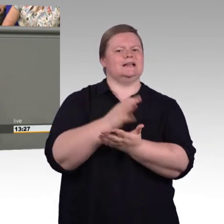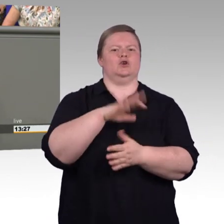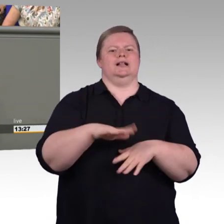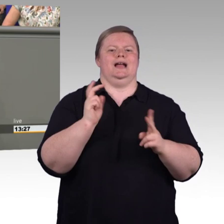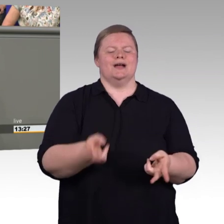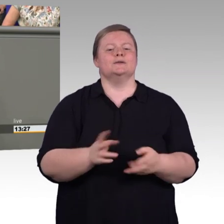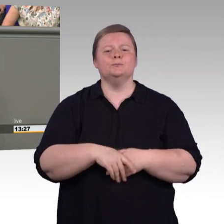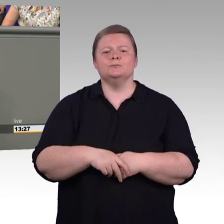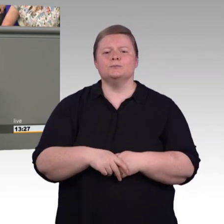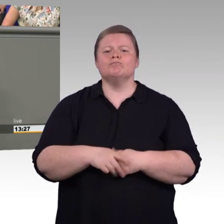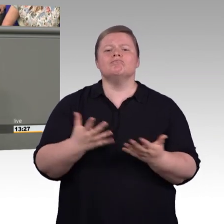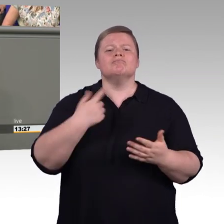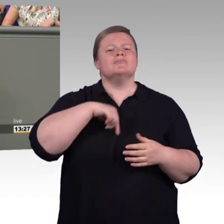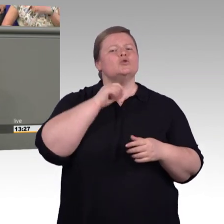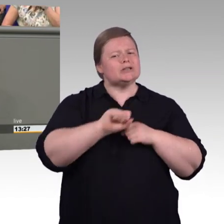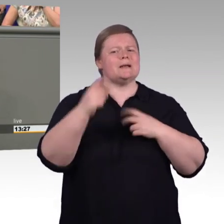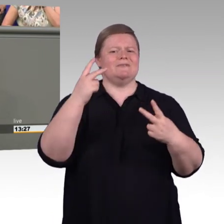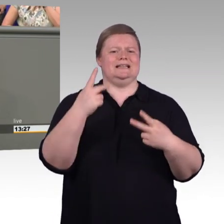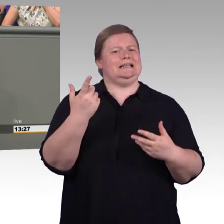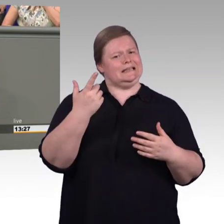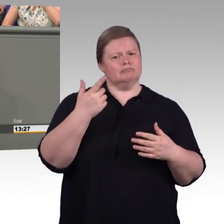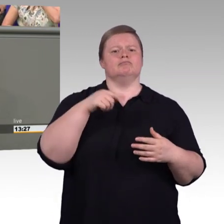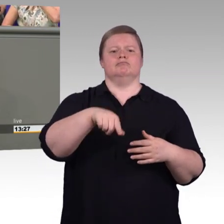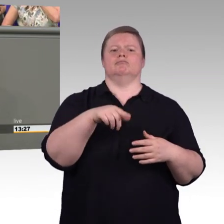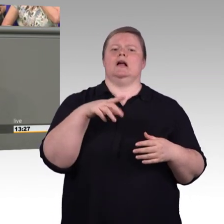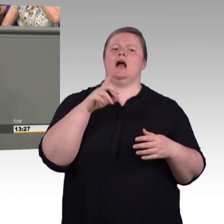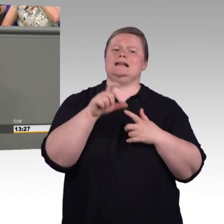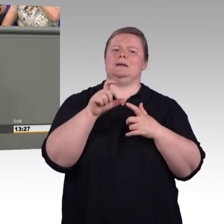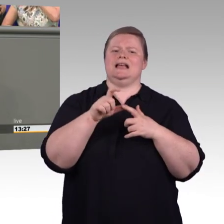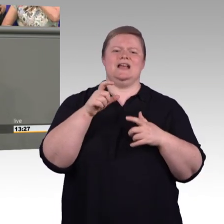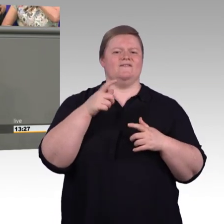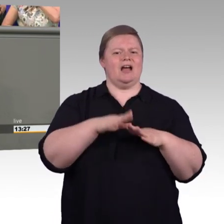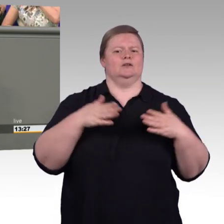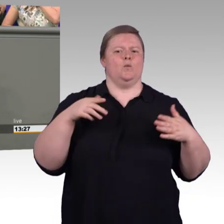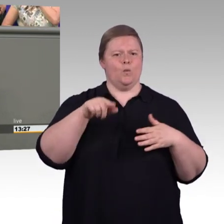(Zwischenrufe) wird seit 2018 dauerhaft jährlich 51 Millionen Euro